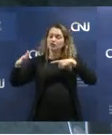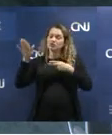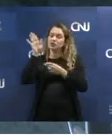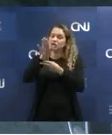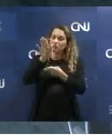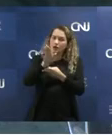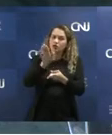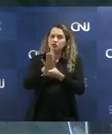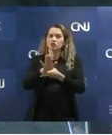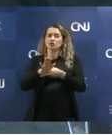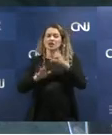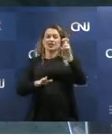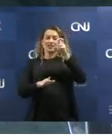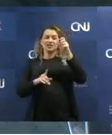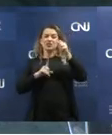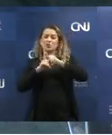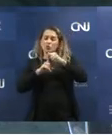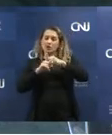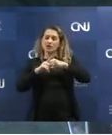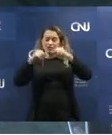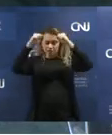que o Tribunal estabelece, três ele se afasta.